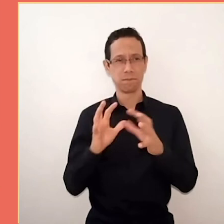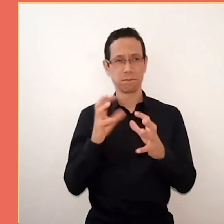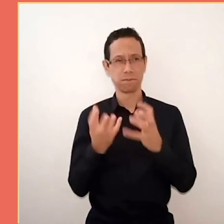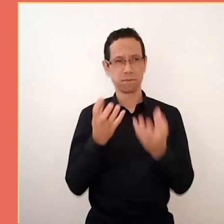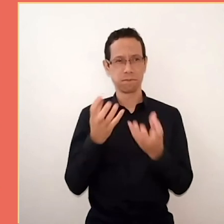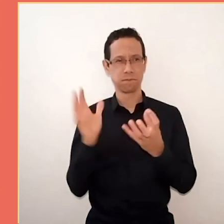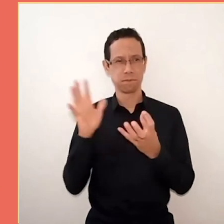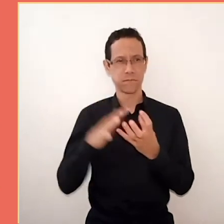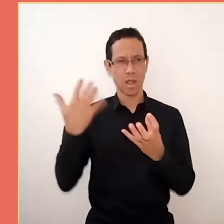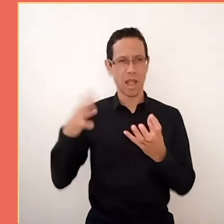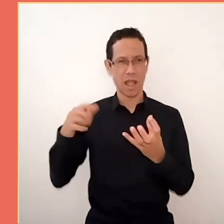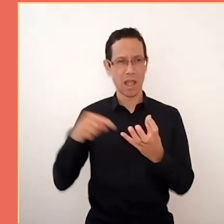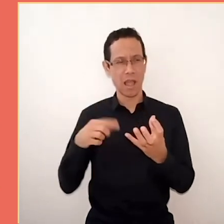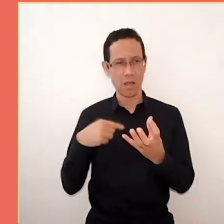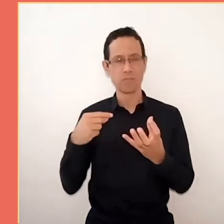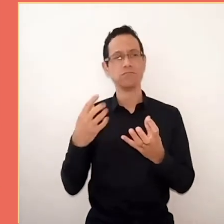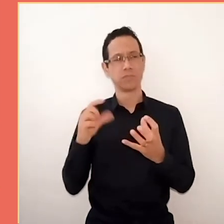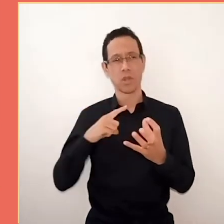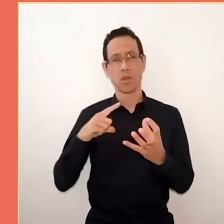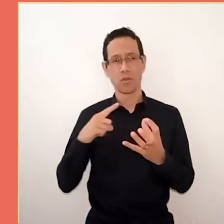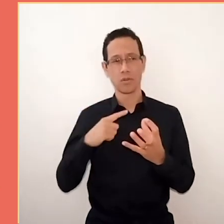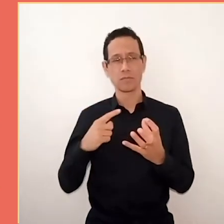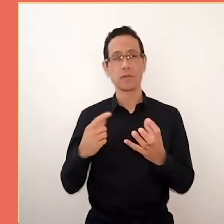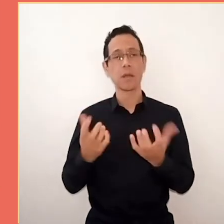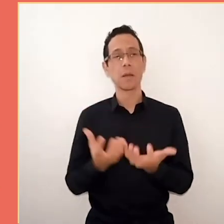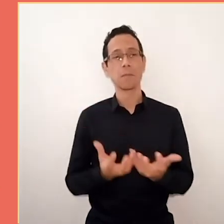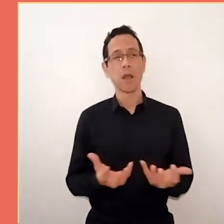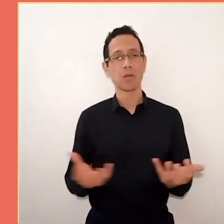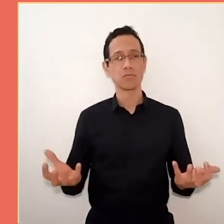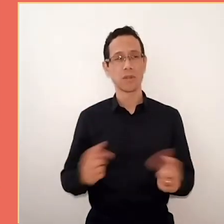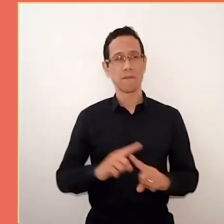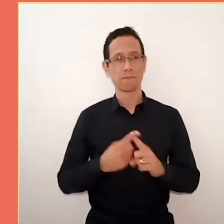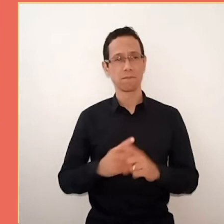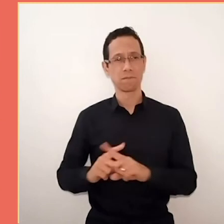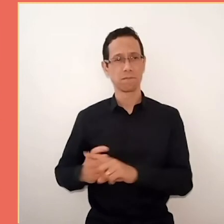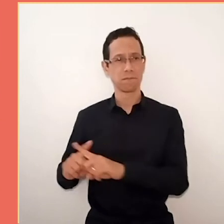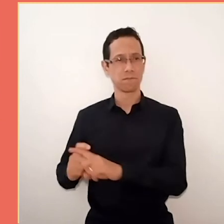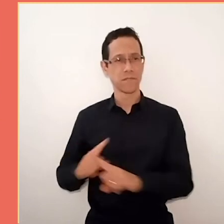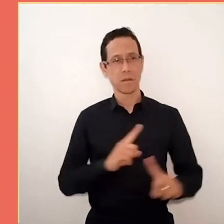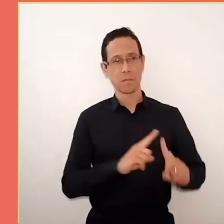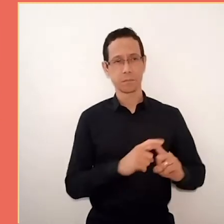tem uma parte de uma cerca de arame farpado. Então, teve uma conversa na mesa de hoje